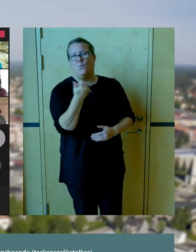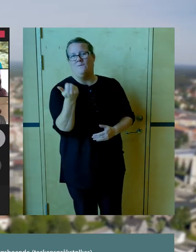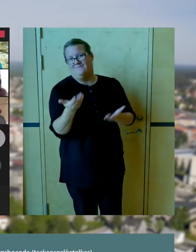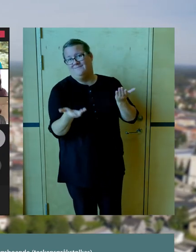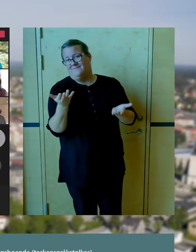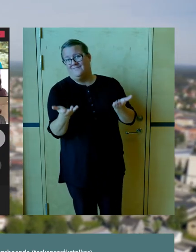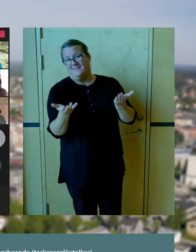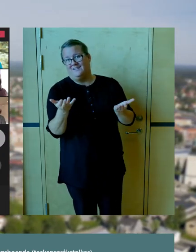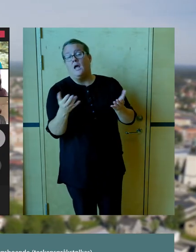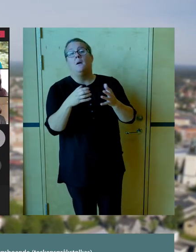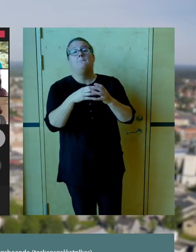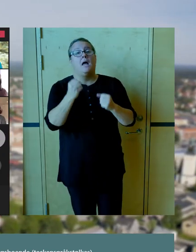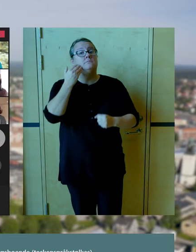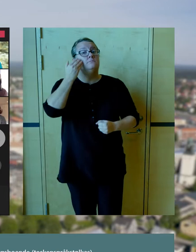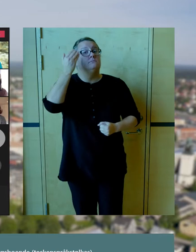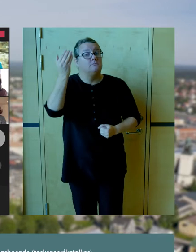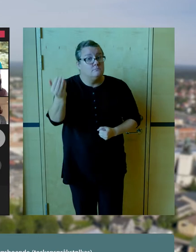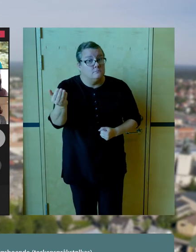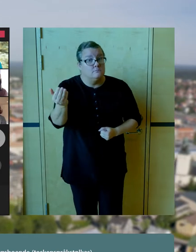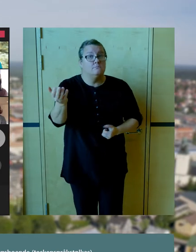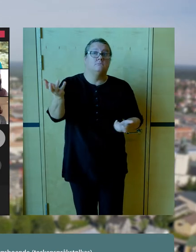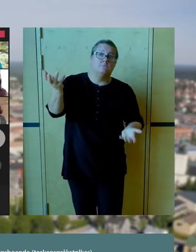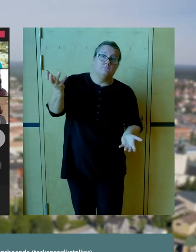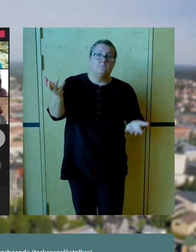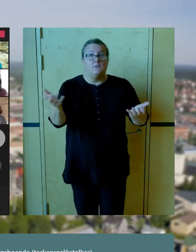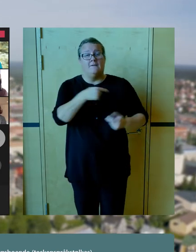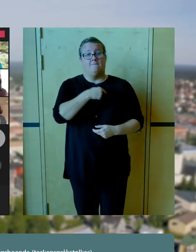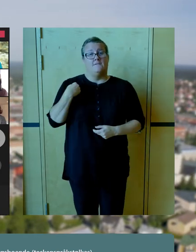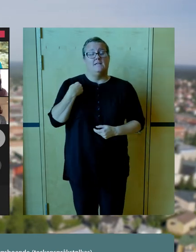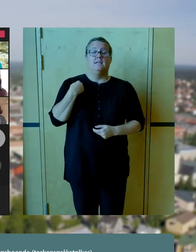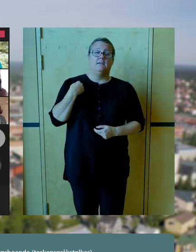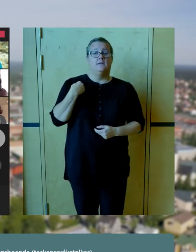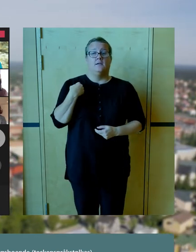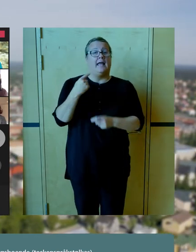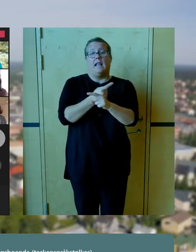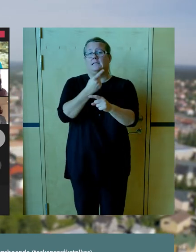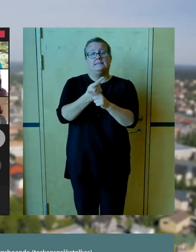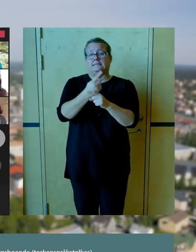Fram igen så vi får för dig fortsätt så är det ju prognoser att det är dem Vi måste för